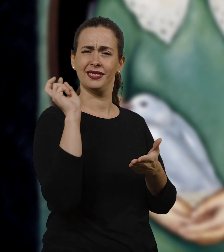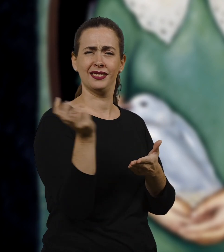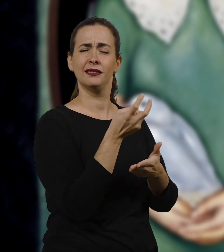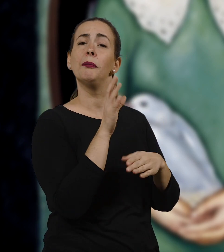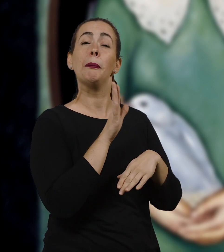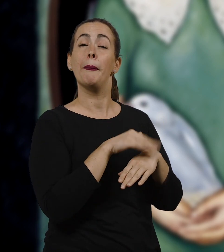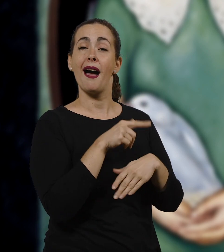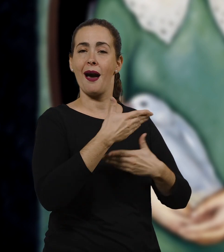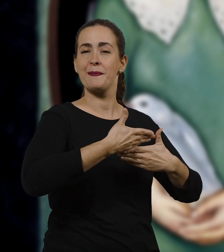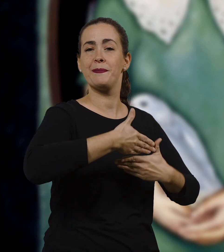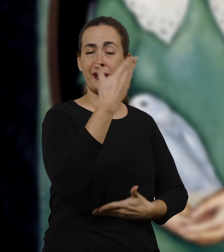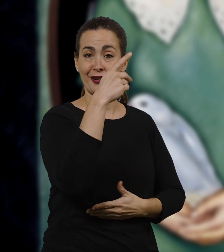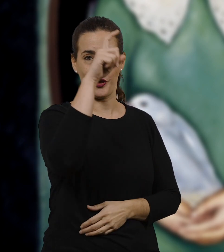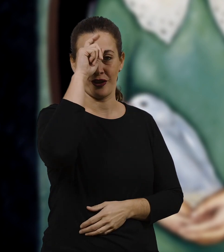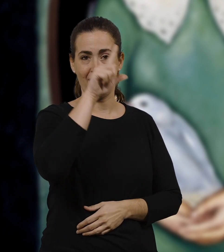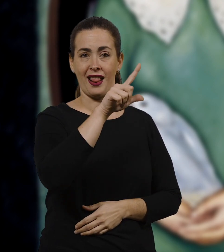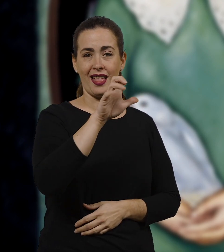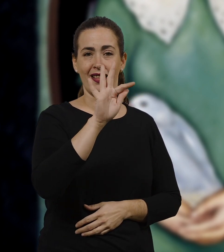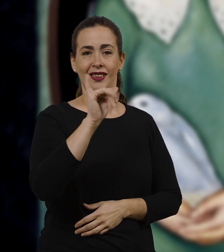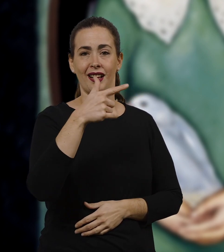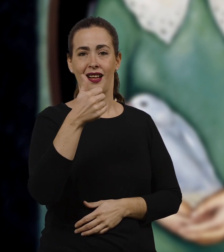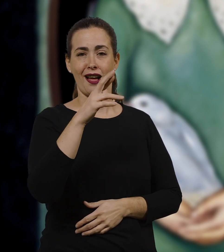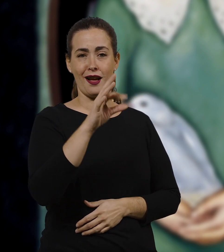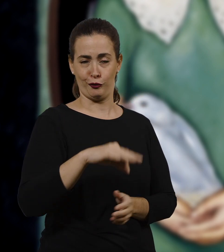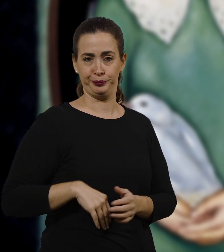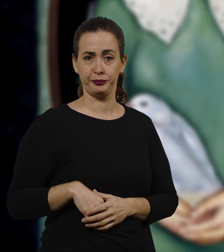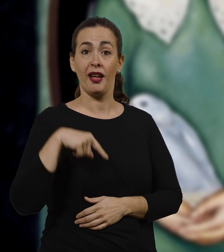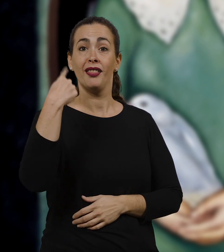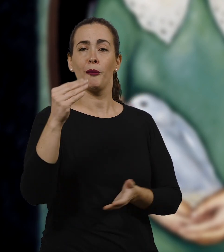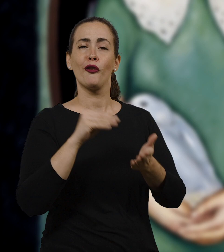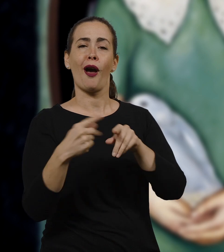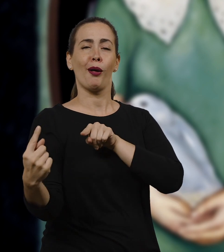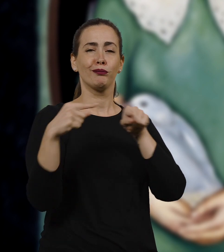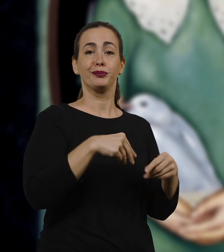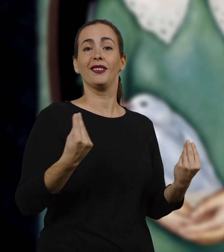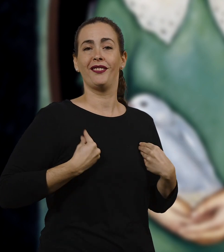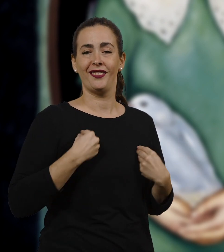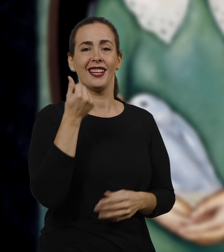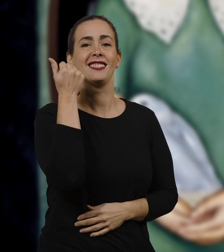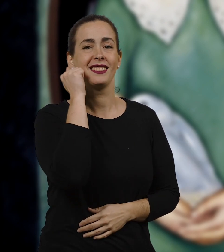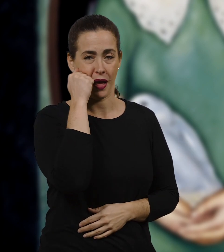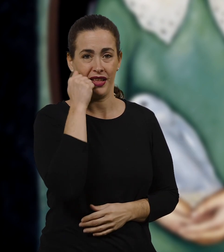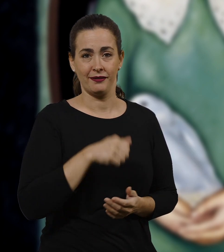per al diari Le Figaro i va tornar a Sabadell.